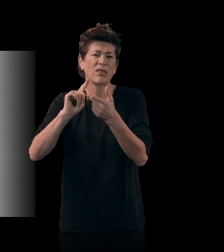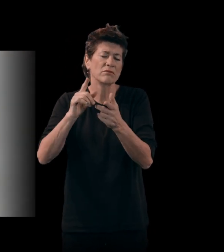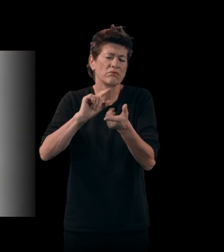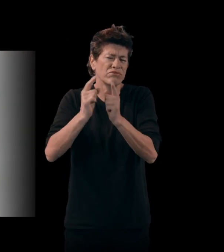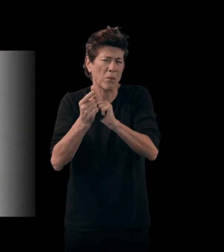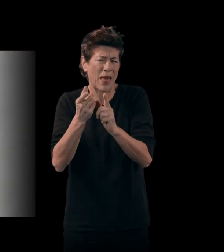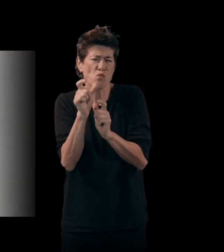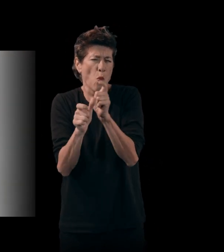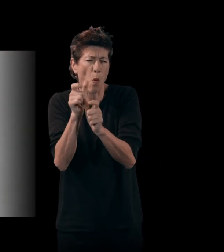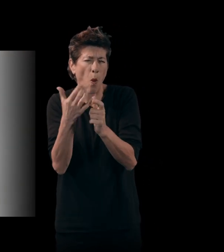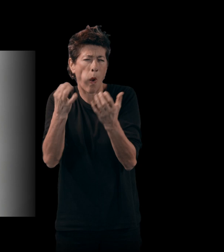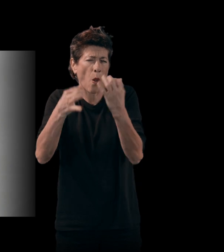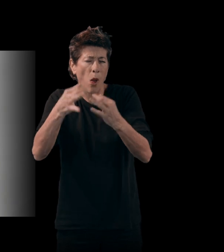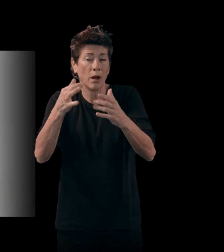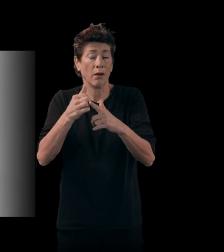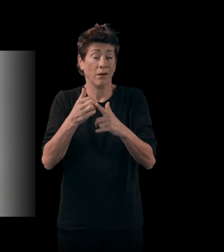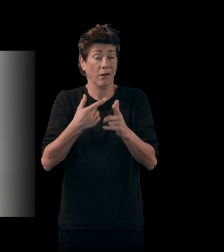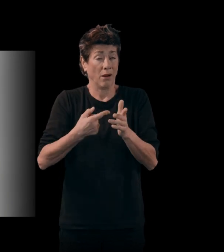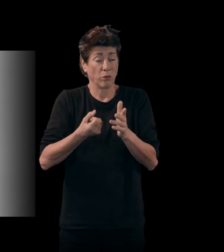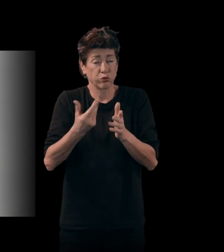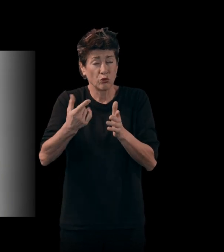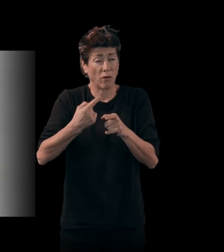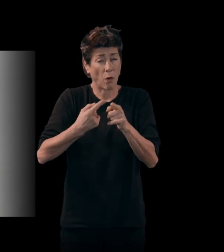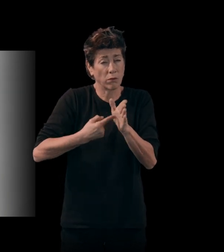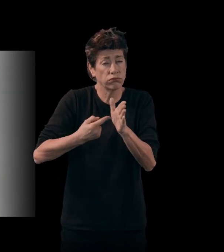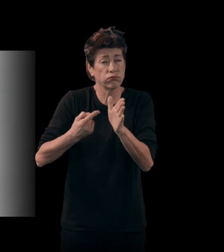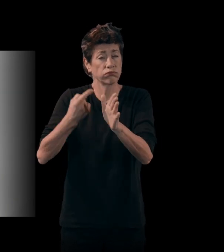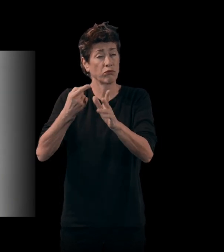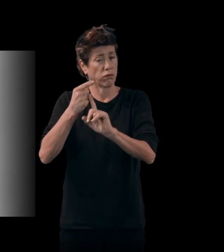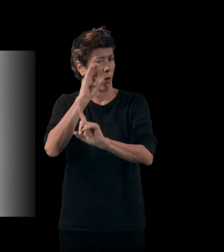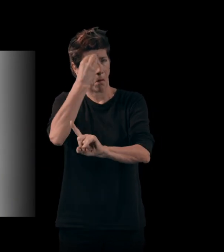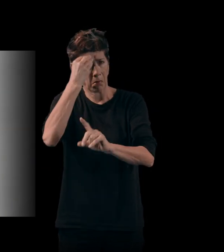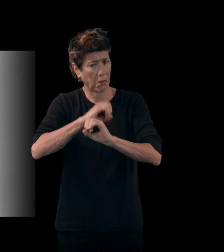Mais c'est vraiment très récurrent, c'est à de nombreuses pages, c'est conscientisé et c'est dans le flux.